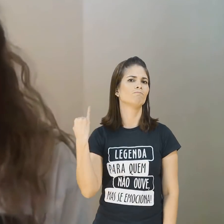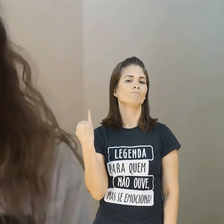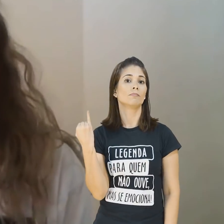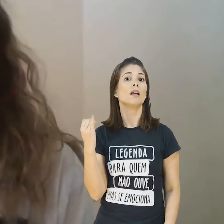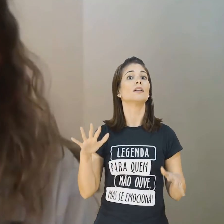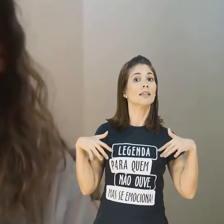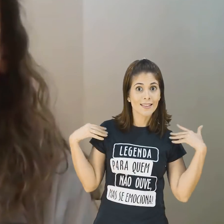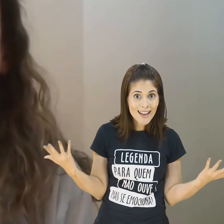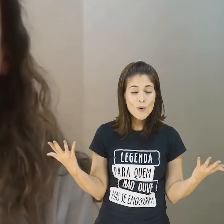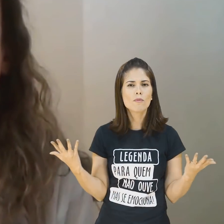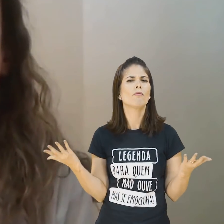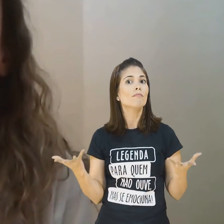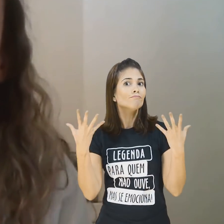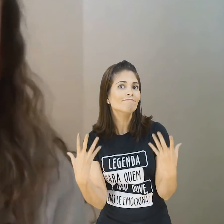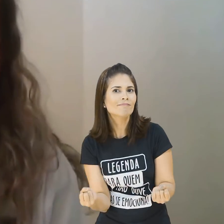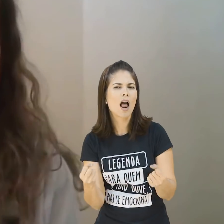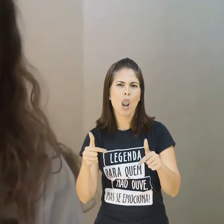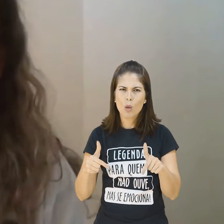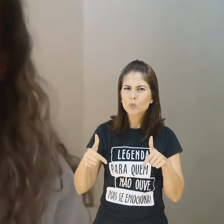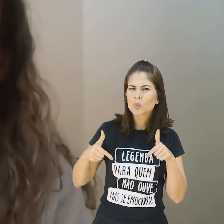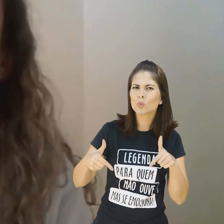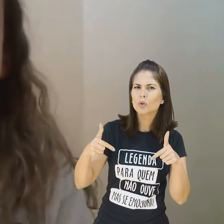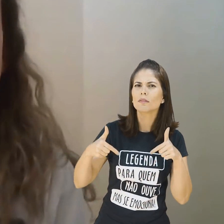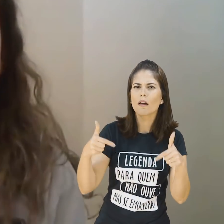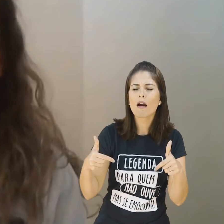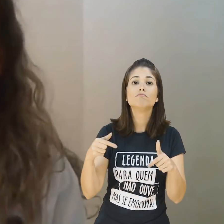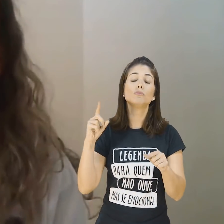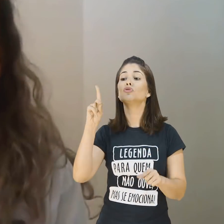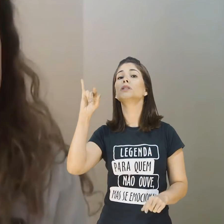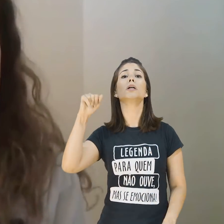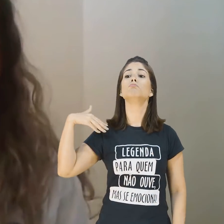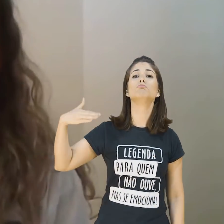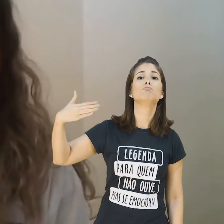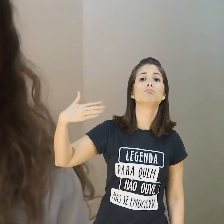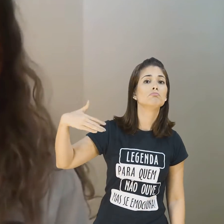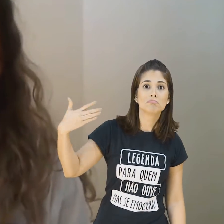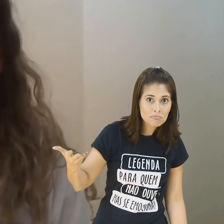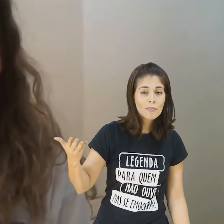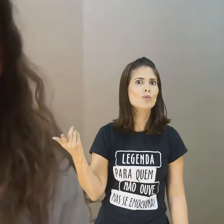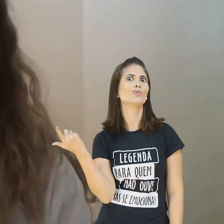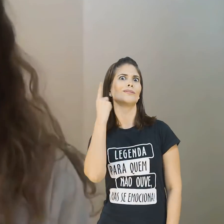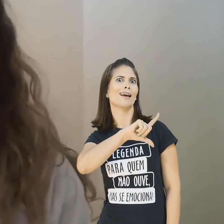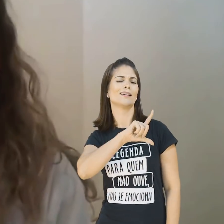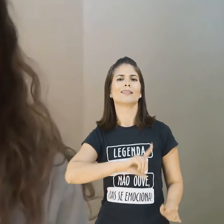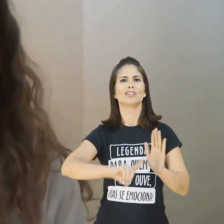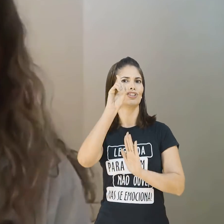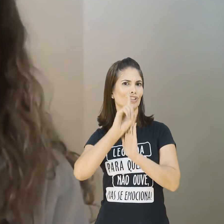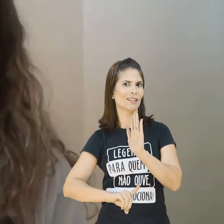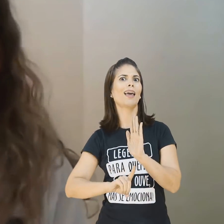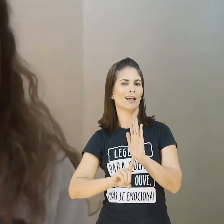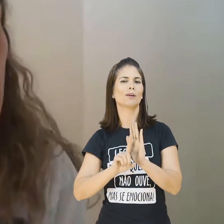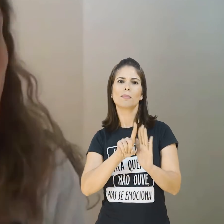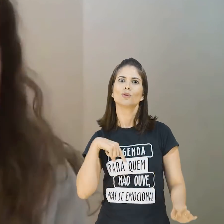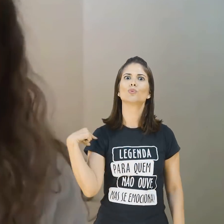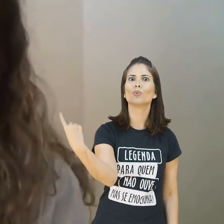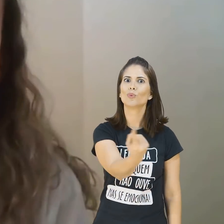Então, vamos lutar para gente conseguir um dia esse direito para todos os surdos